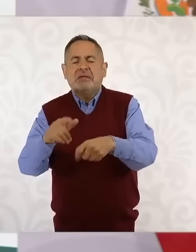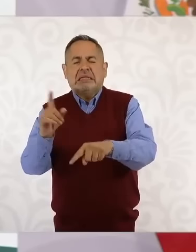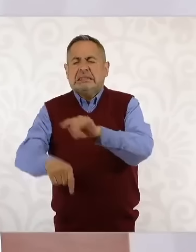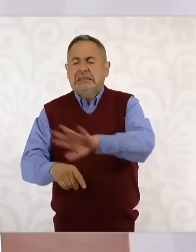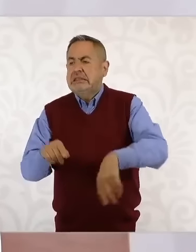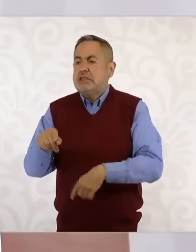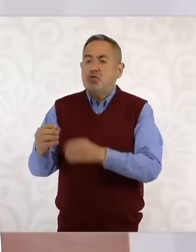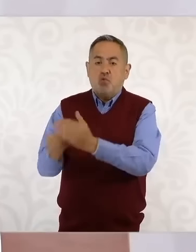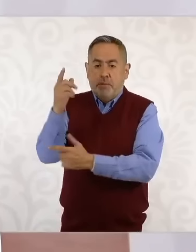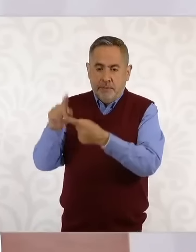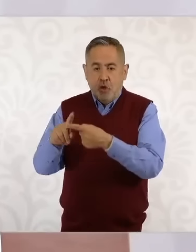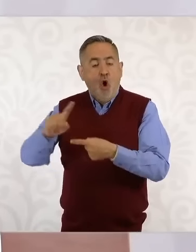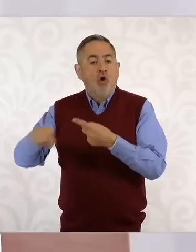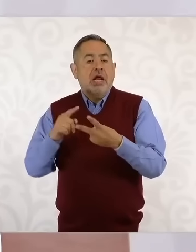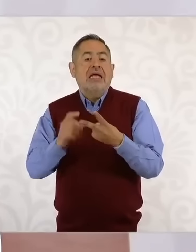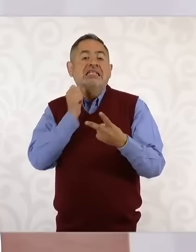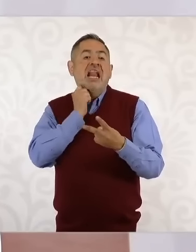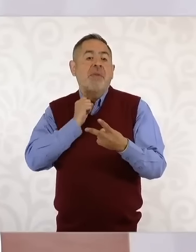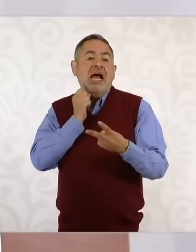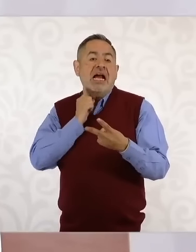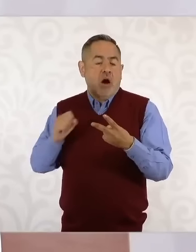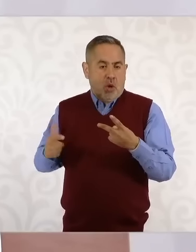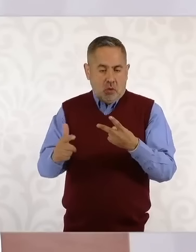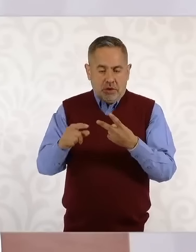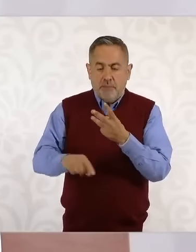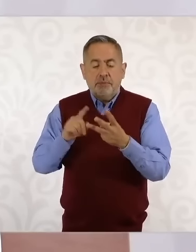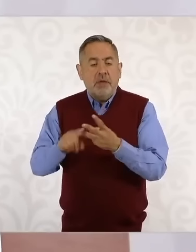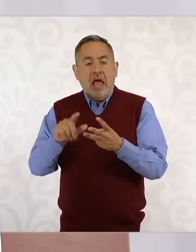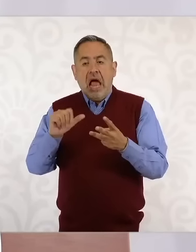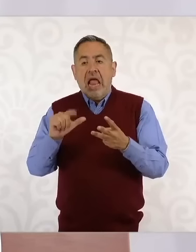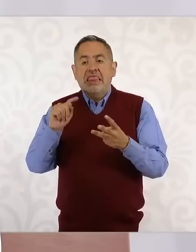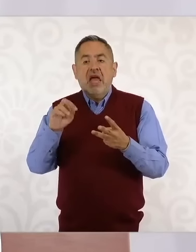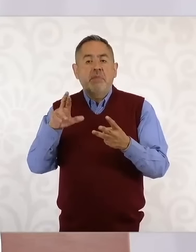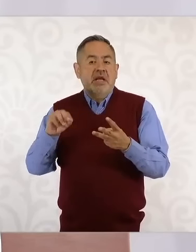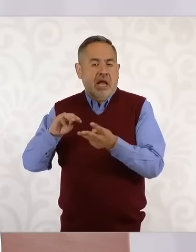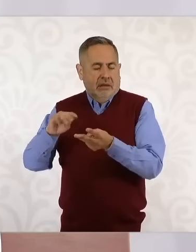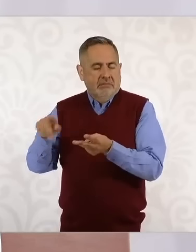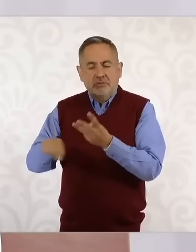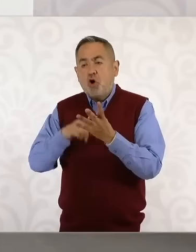otra en Salamanca, Guanajuato, otra en Altamira y otra en Mazatlán.